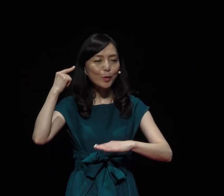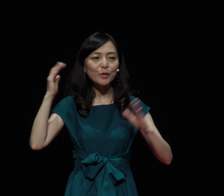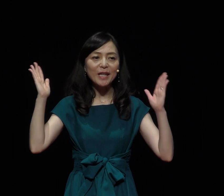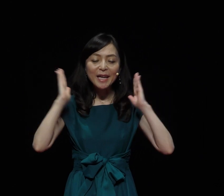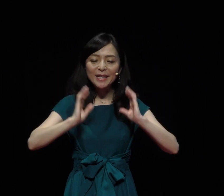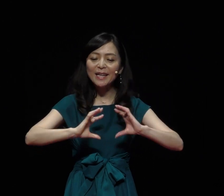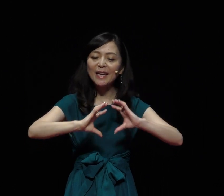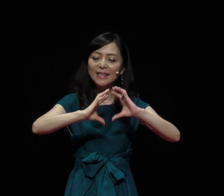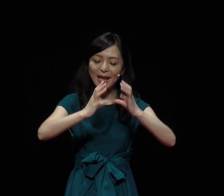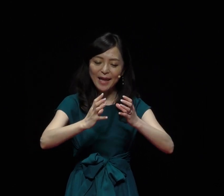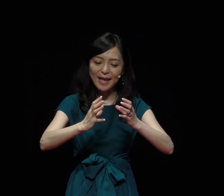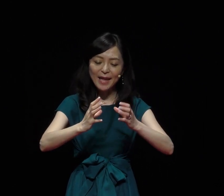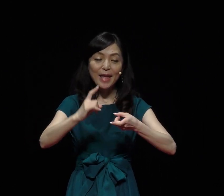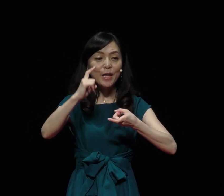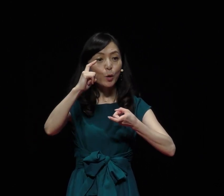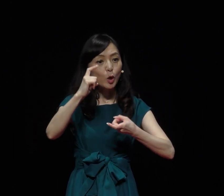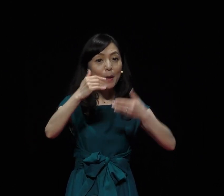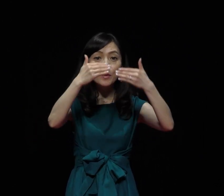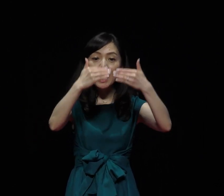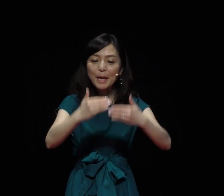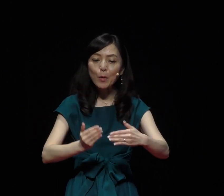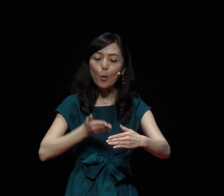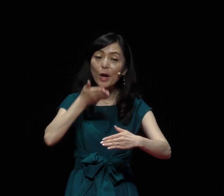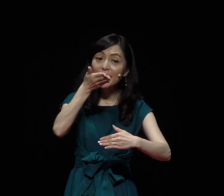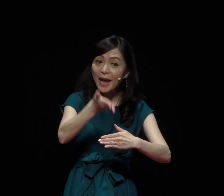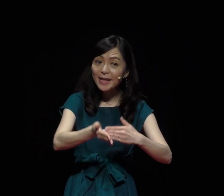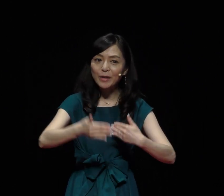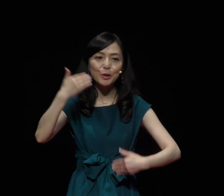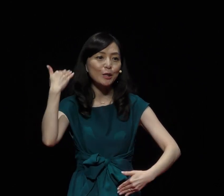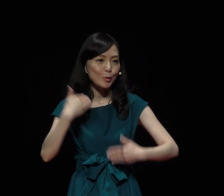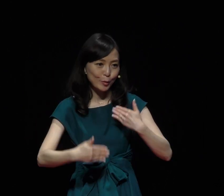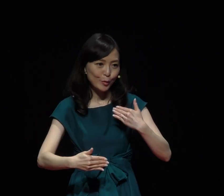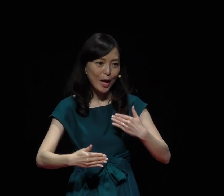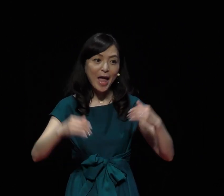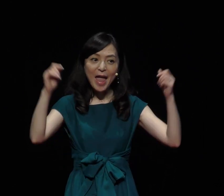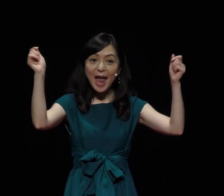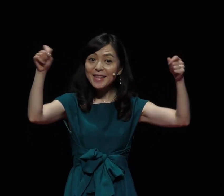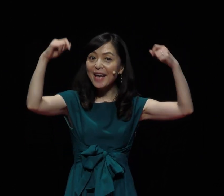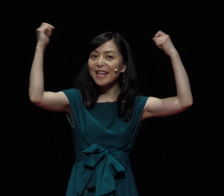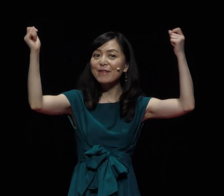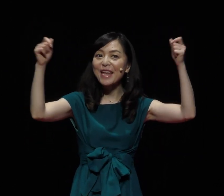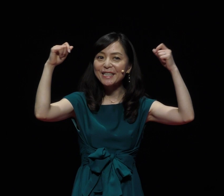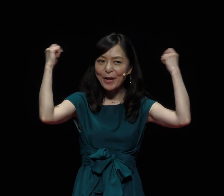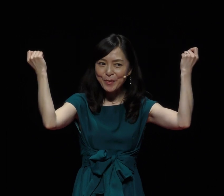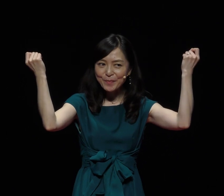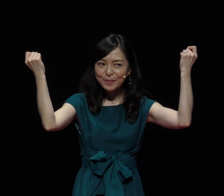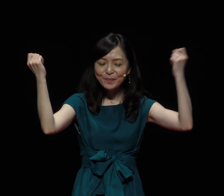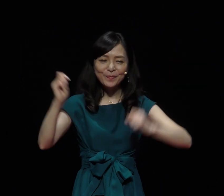un entretenimiento que supera las barreras de las palabras en un mundo sin sonido.